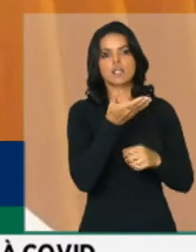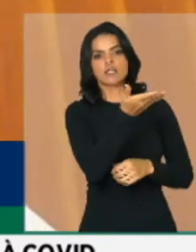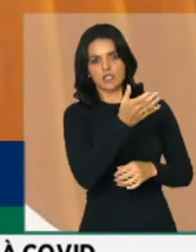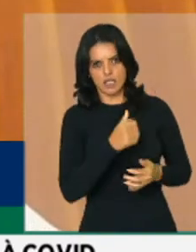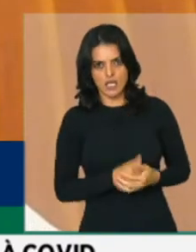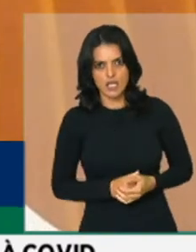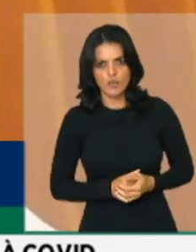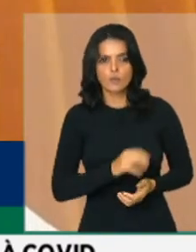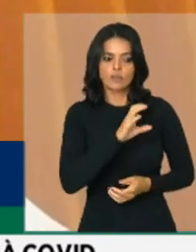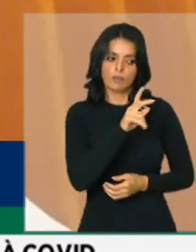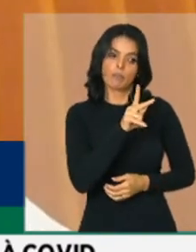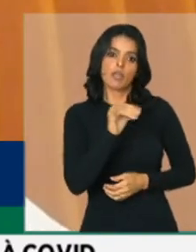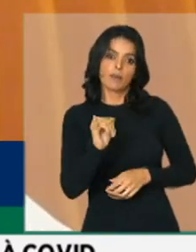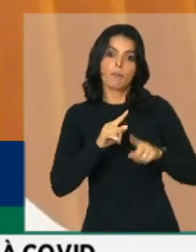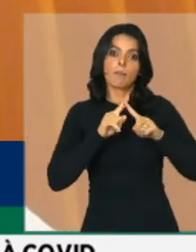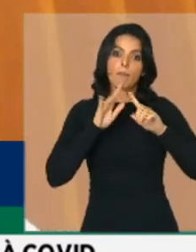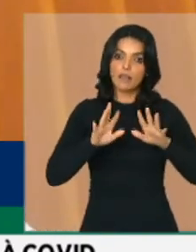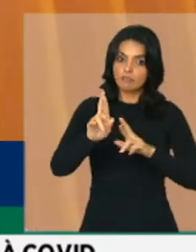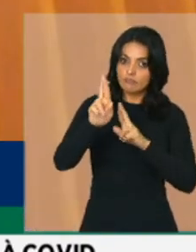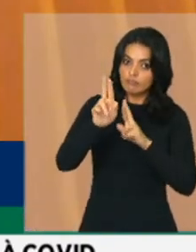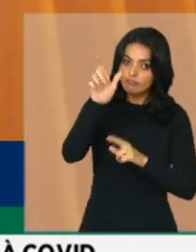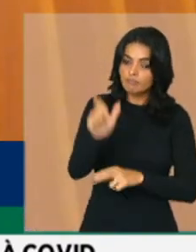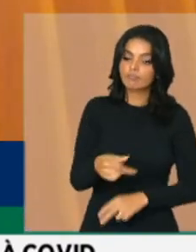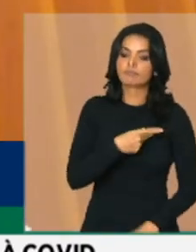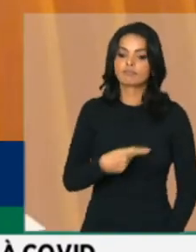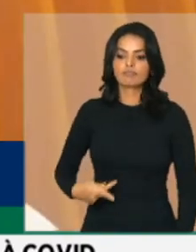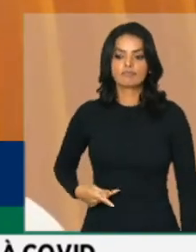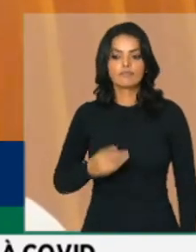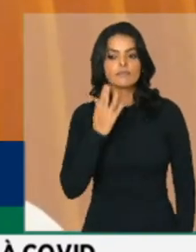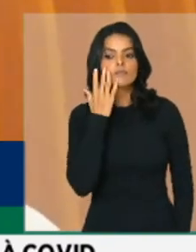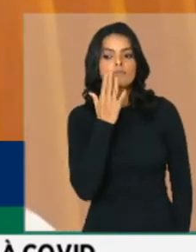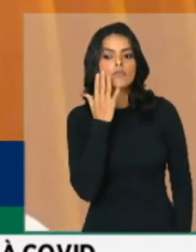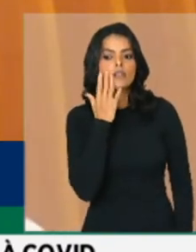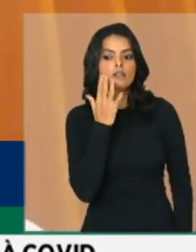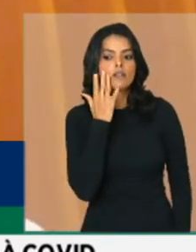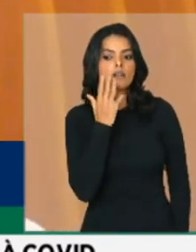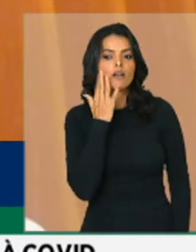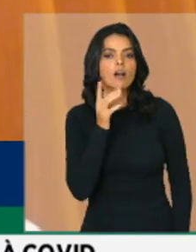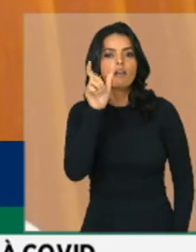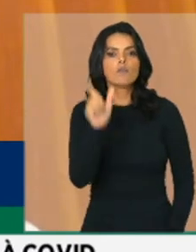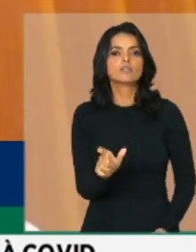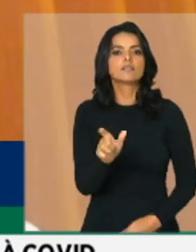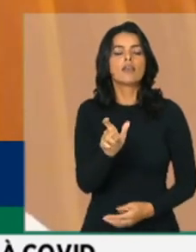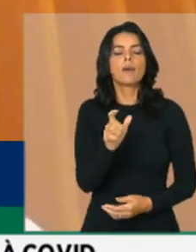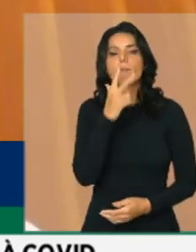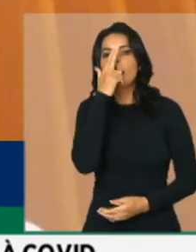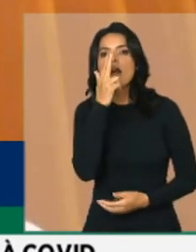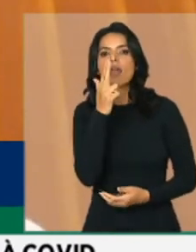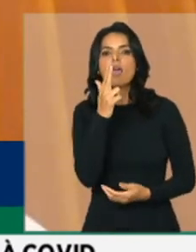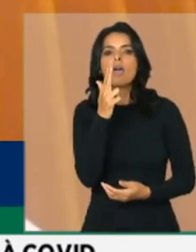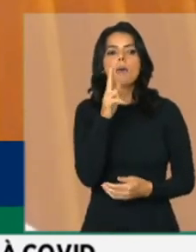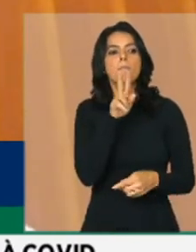IRRESTRITA AO PRESIDENTE BOLSONARO PORQUE NÓS DEVEMOS E PRECISAMOS INSTALAR NESTA CASA UMA CPI PARA INVESTIGAR OS CRIMES AMBIENTAIS NESTE